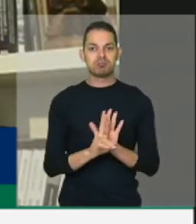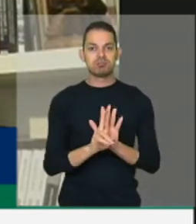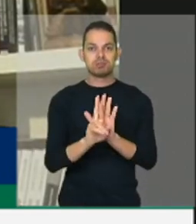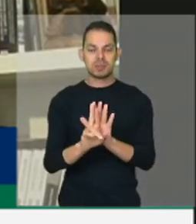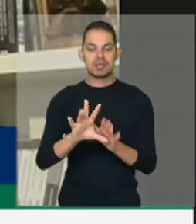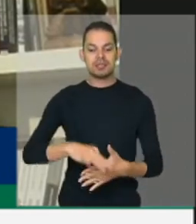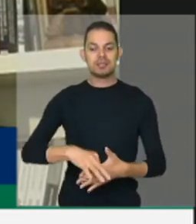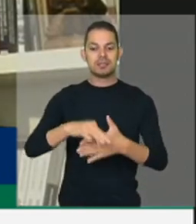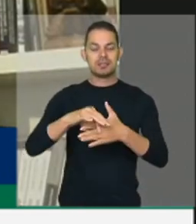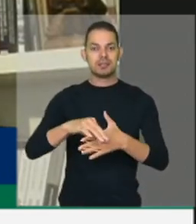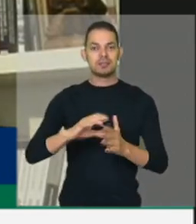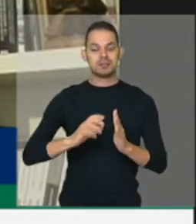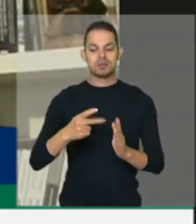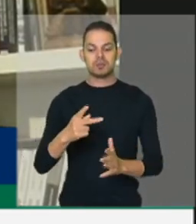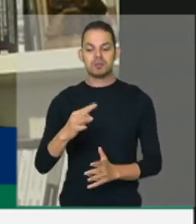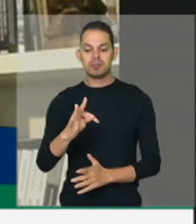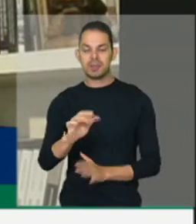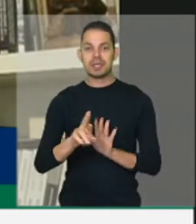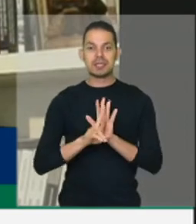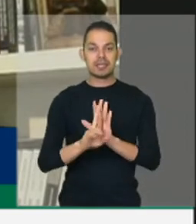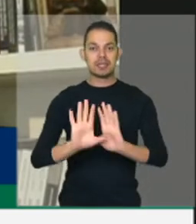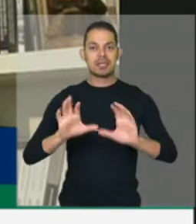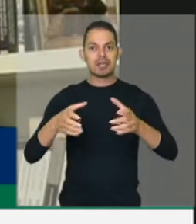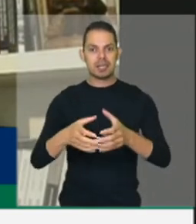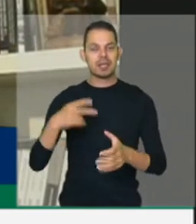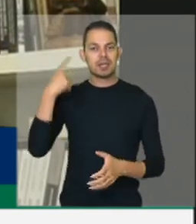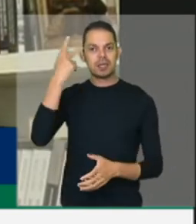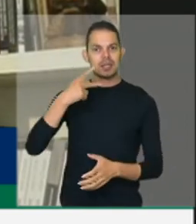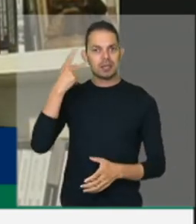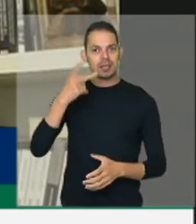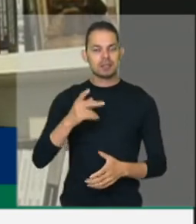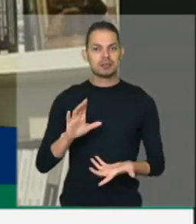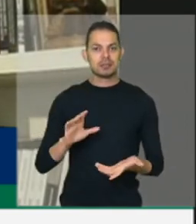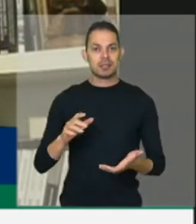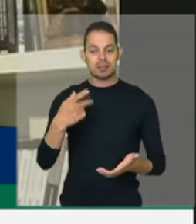FALO EM NOME DA FRENTE PARLAMENTAR DESTA CÂMARA DE ENFRENTAMENTO A HIV/AIDS, O NOSSO PROFUNDO REPÚDIO É